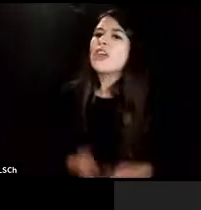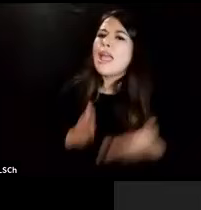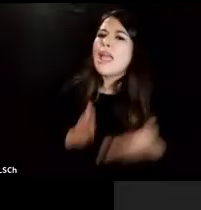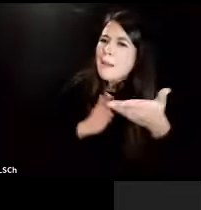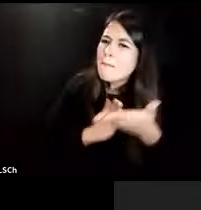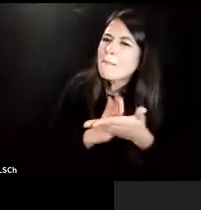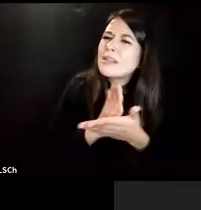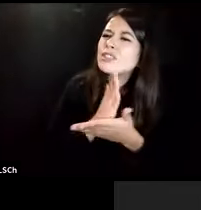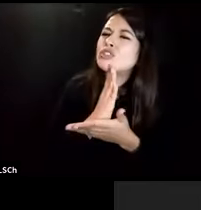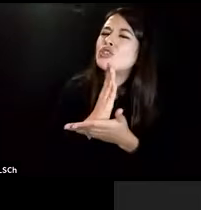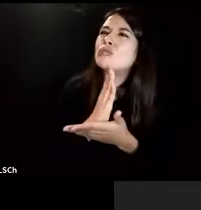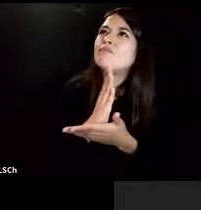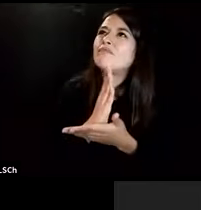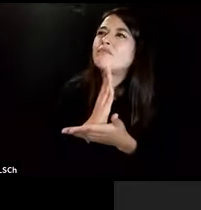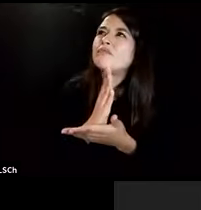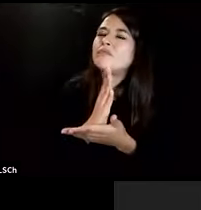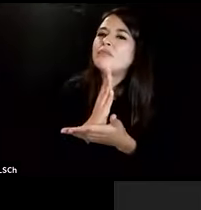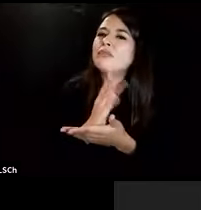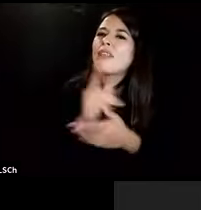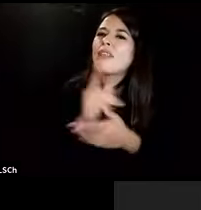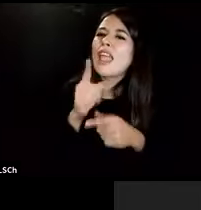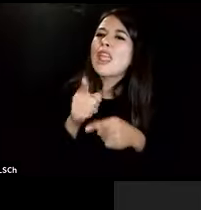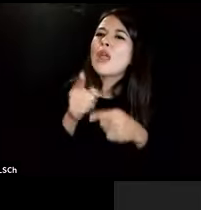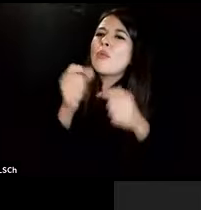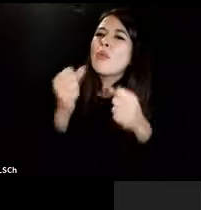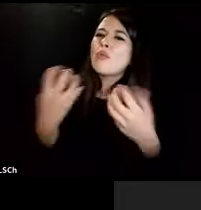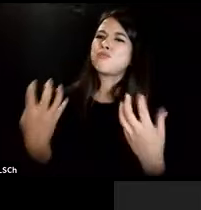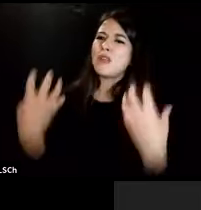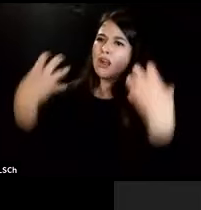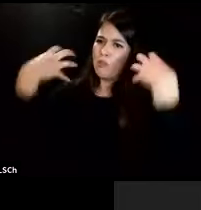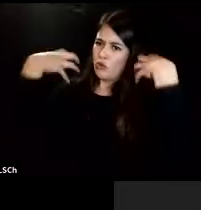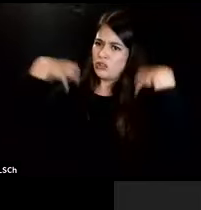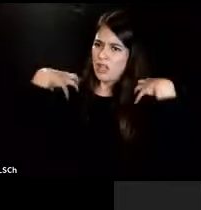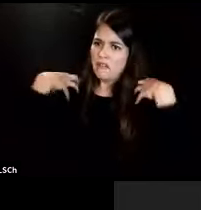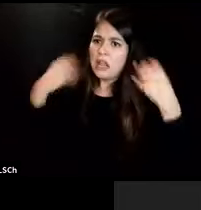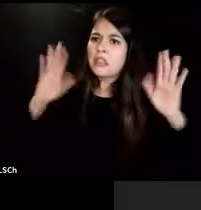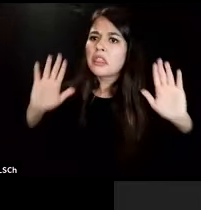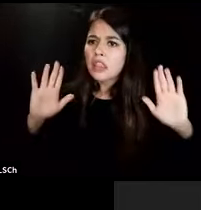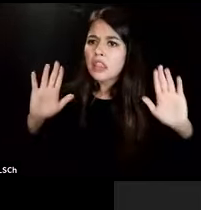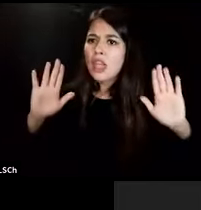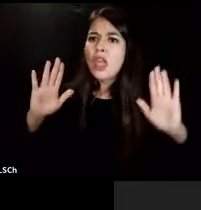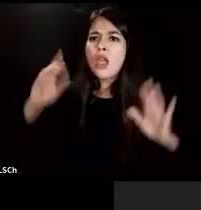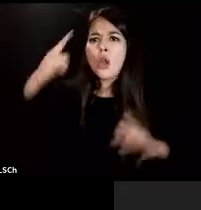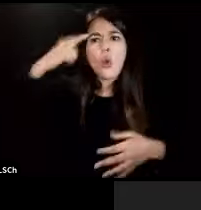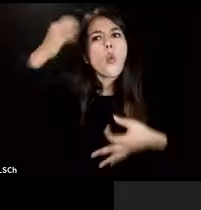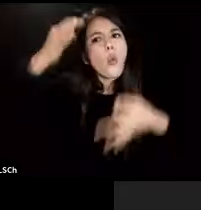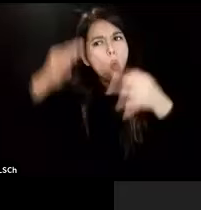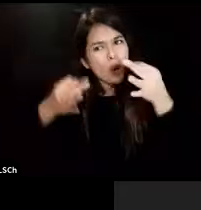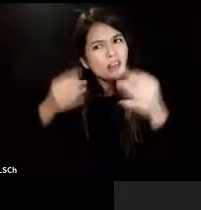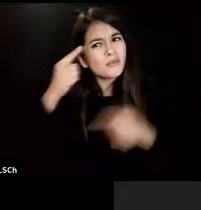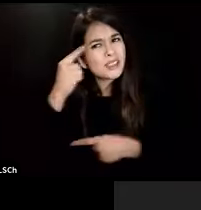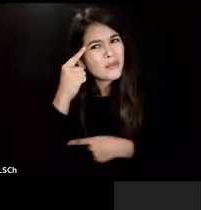nos podemos hacer cargo de uno de los prejuicios que también existen respecto de los audiolibros, que es la idea